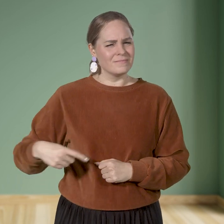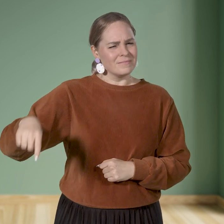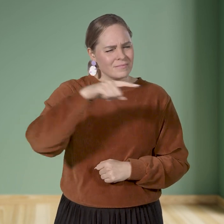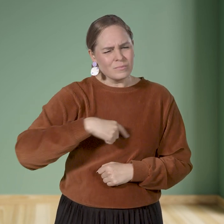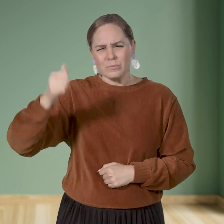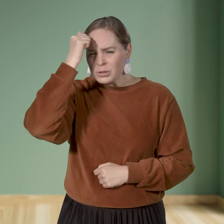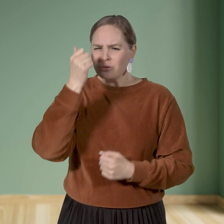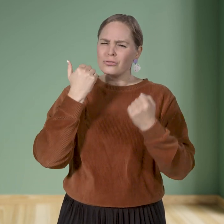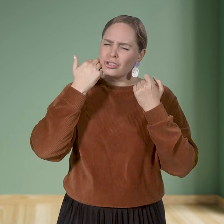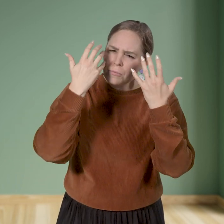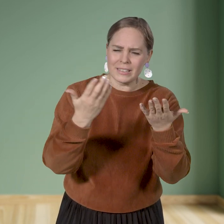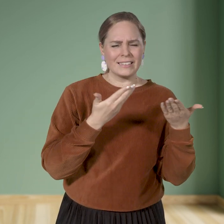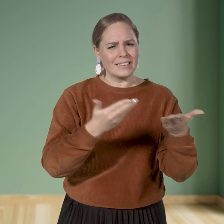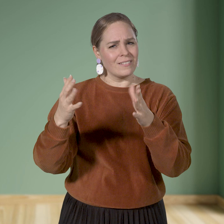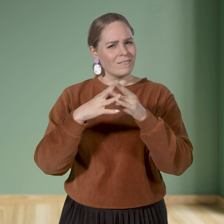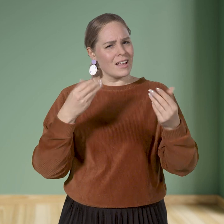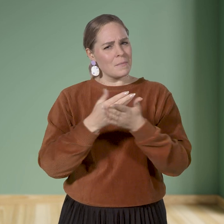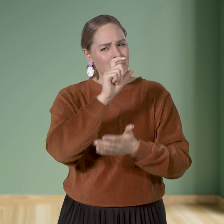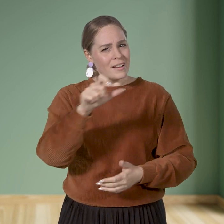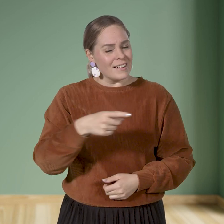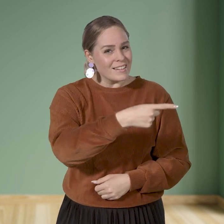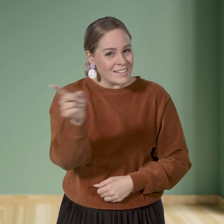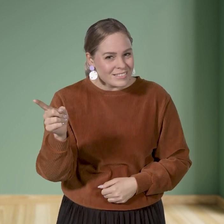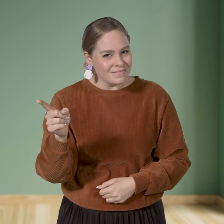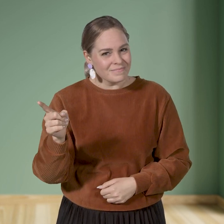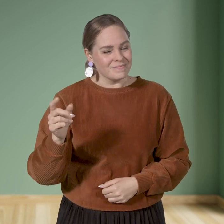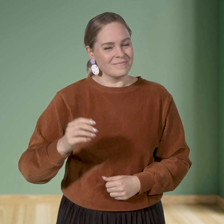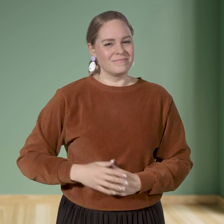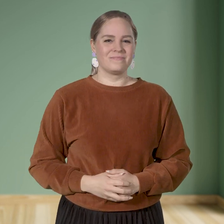Muistetaan kiittää kaikkia vapaaehtoisia joka päivä!